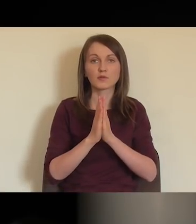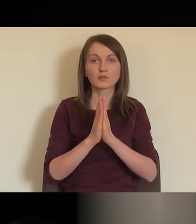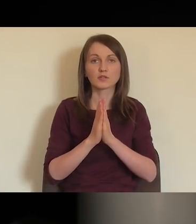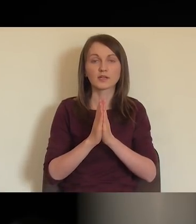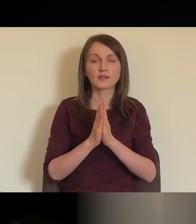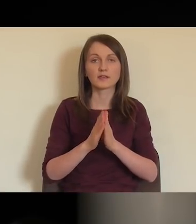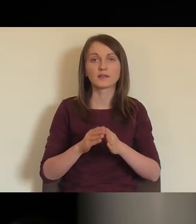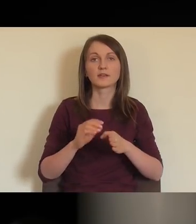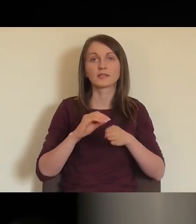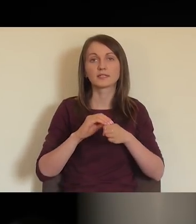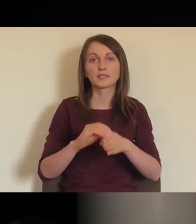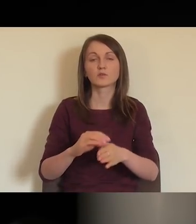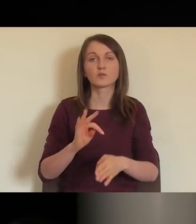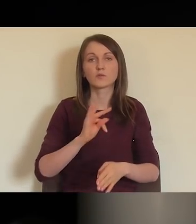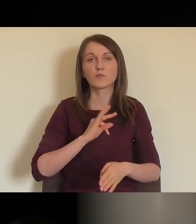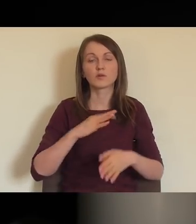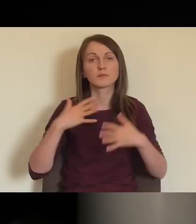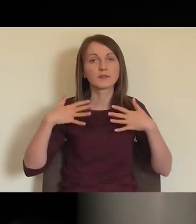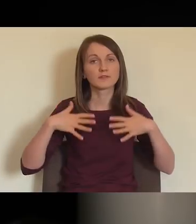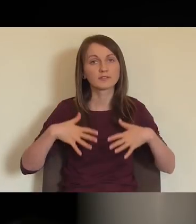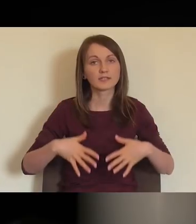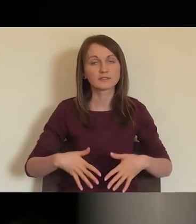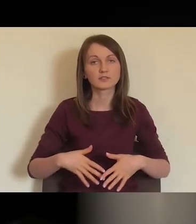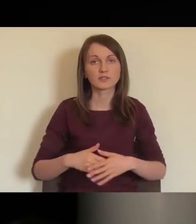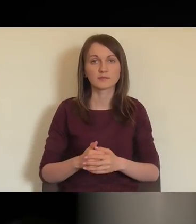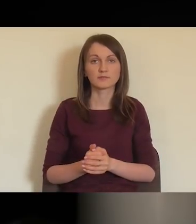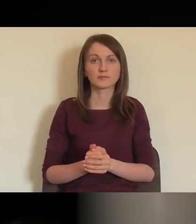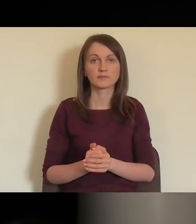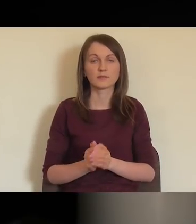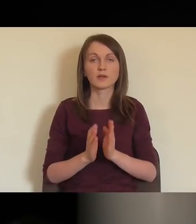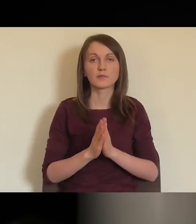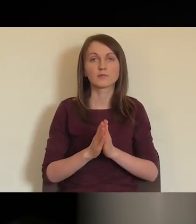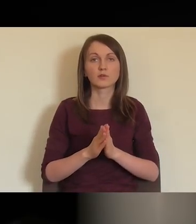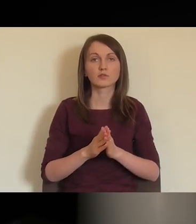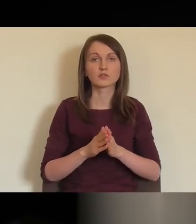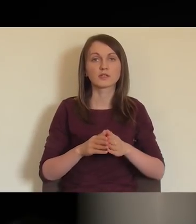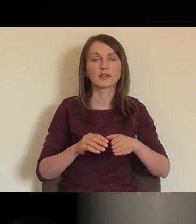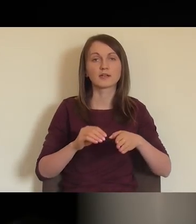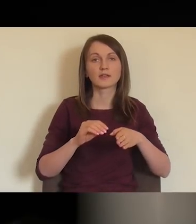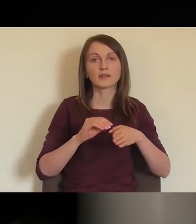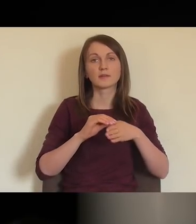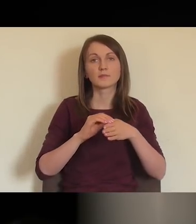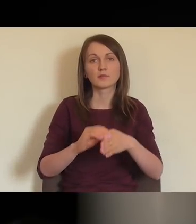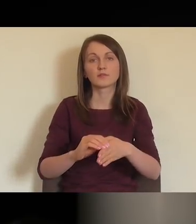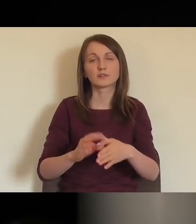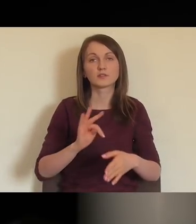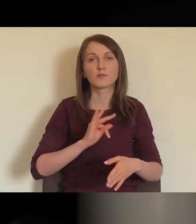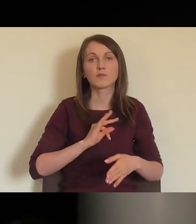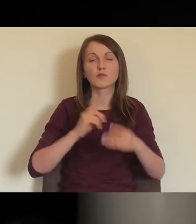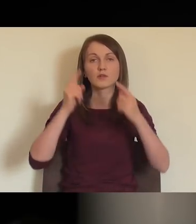Proszę Cię, Panie, kieruj moim wnętrzem, kieruj przebiegiem moich myśli,